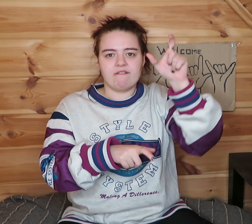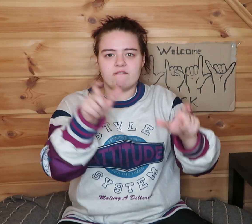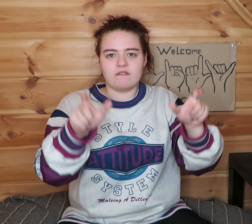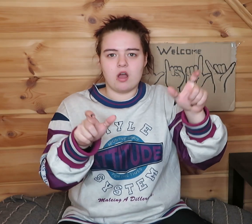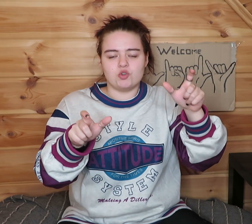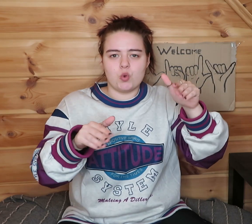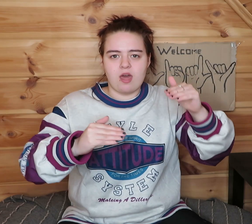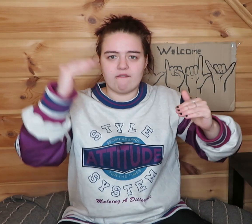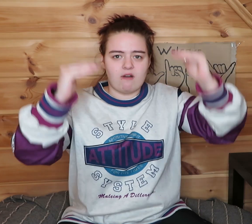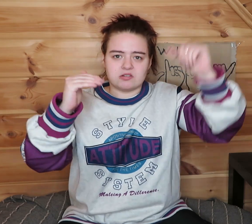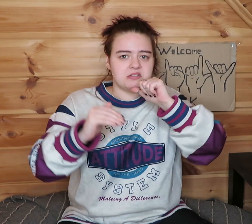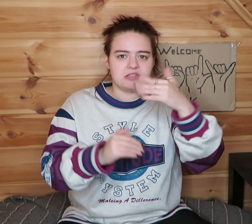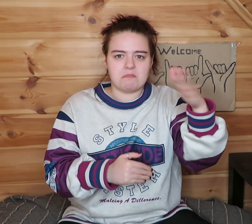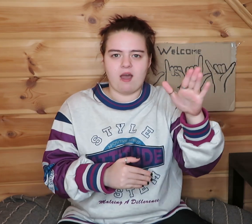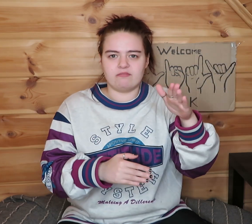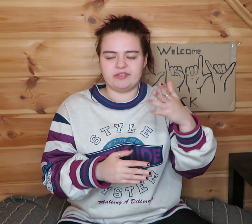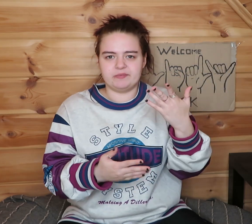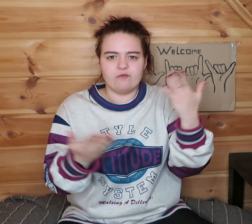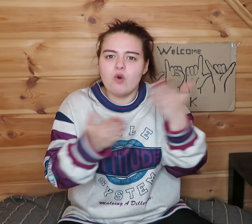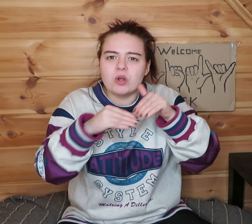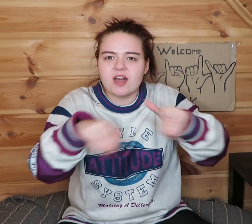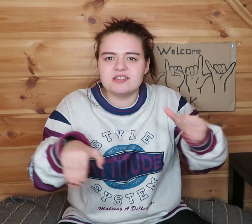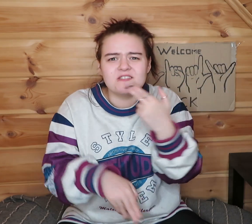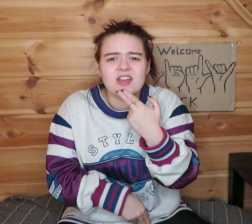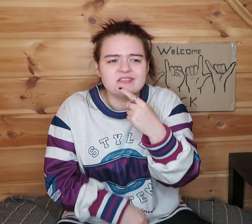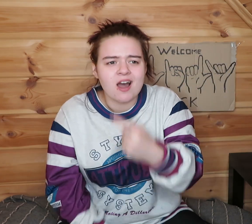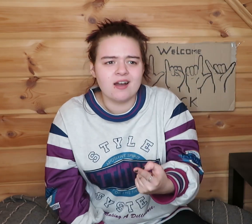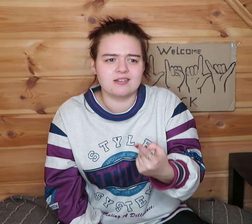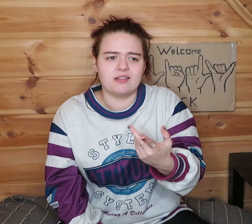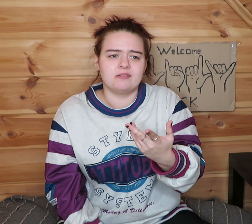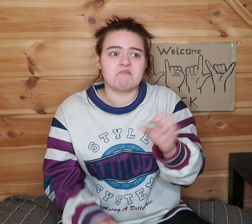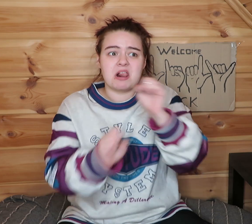Als Erwachsene sowieso nicht mehr? Wo ist die Grenze? Wer sagt das?